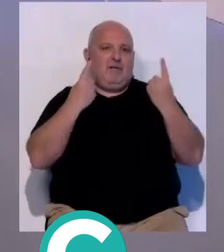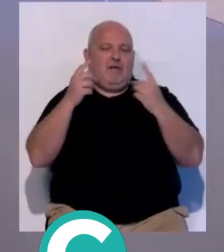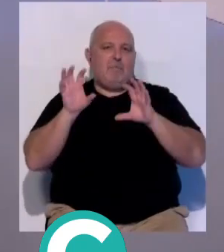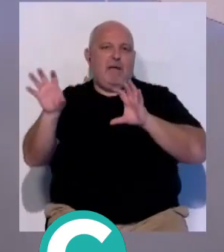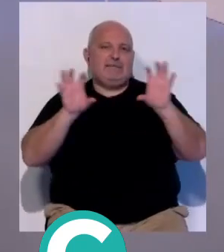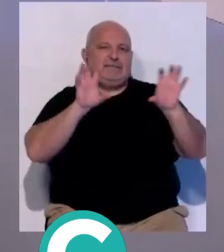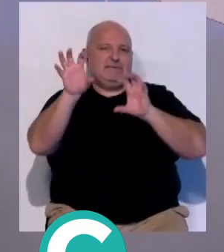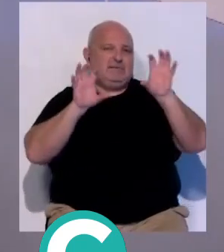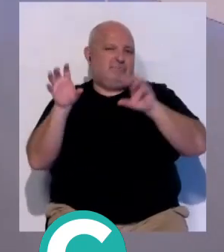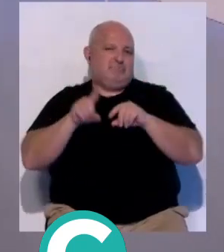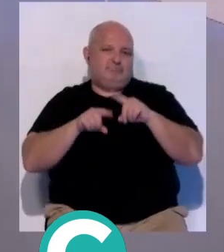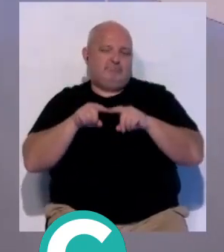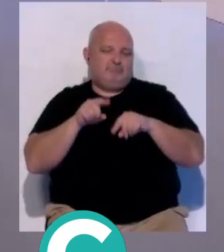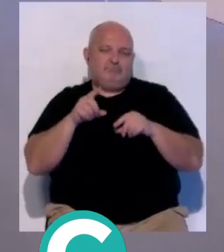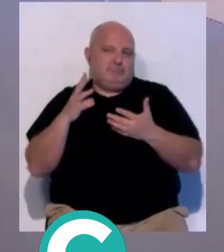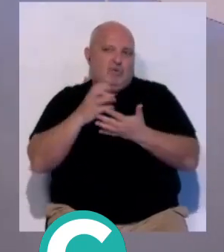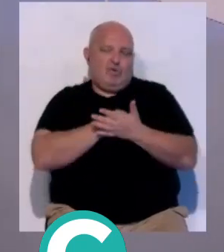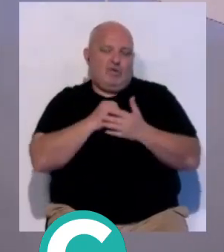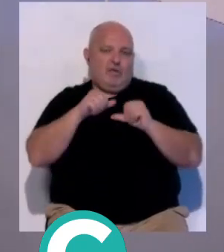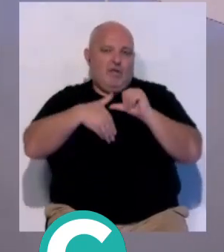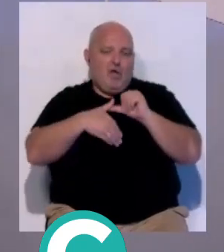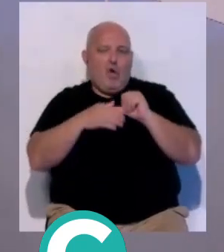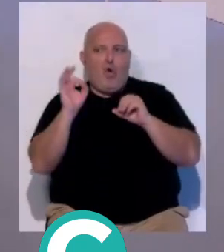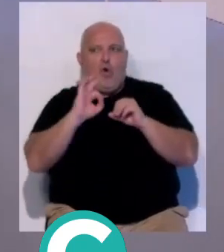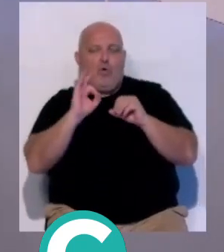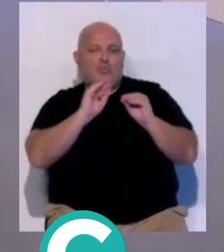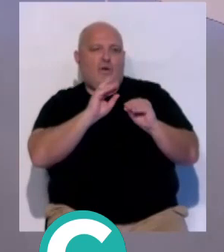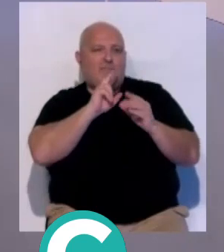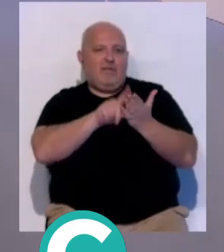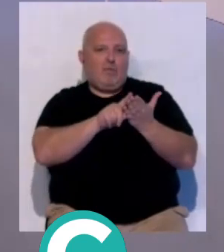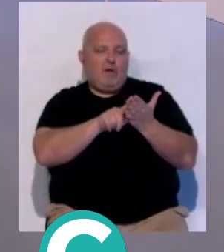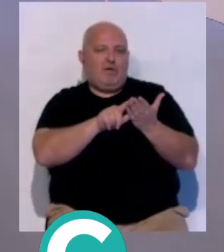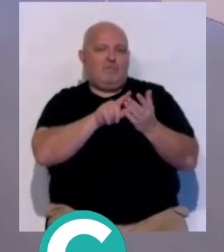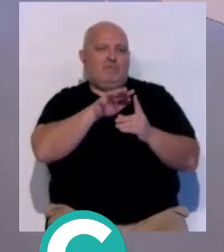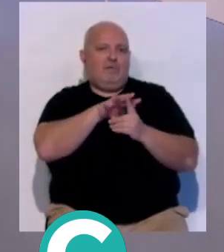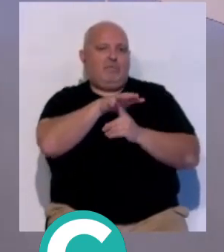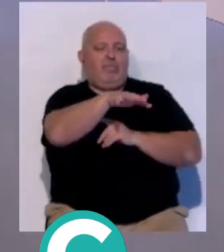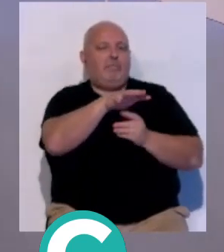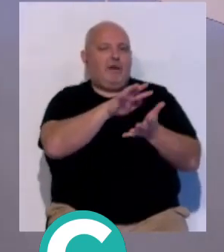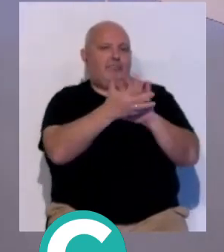siento que todos podemos ser todos iberoamericanos o descendiente del latín Pero tenemos diferentes